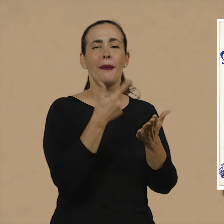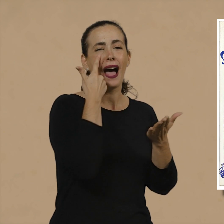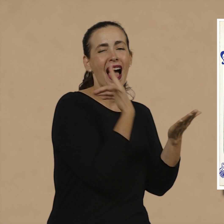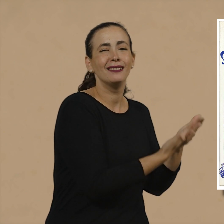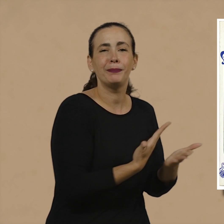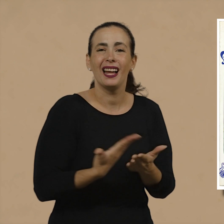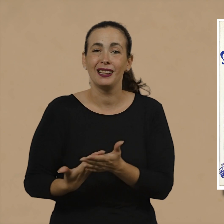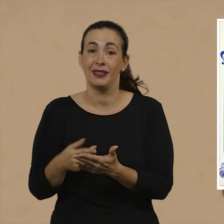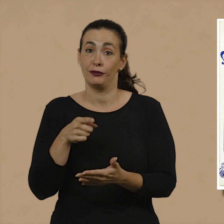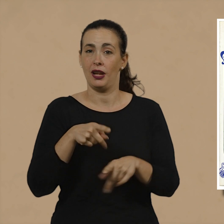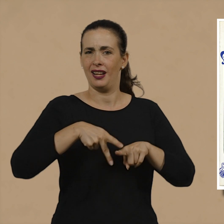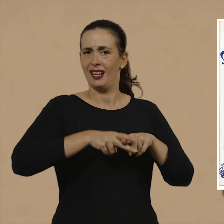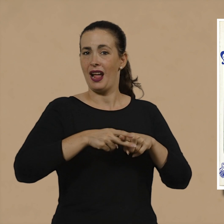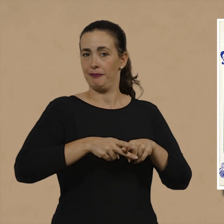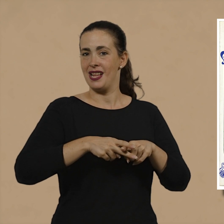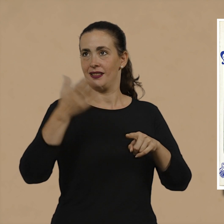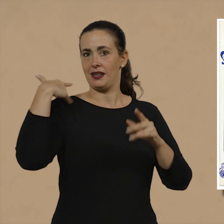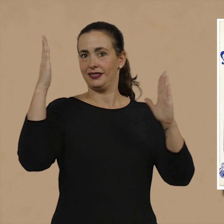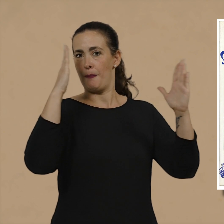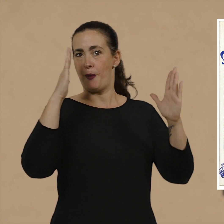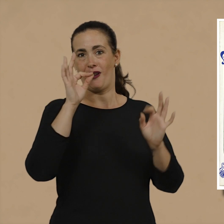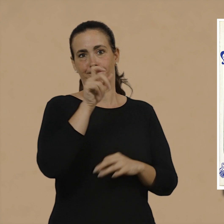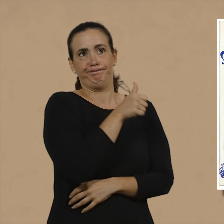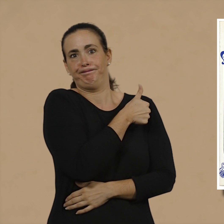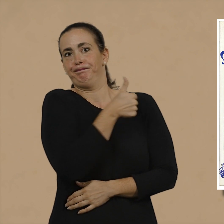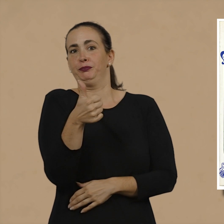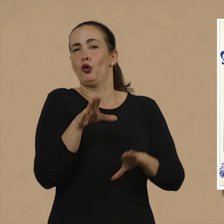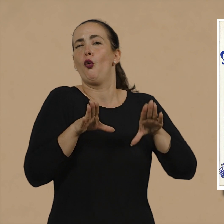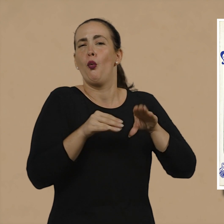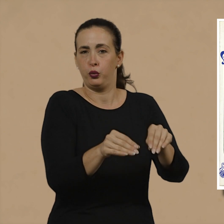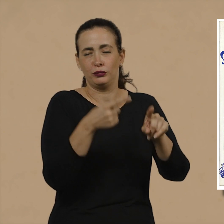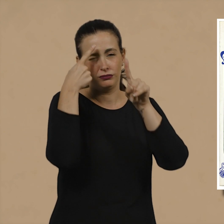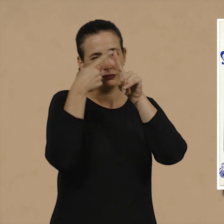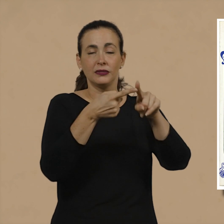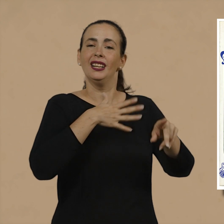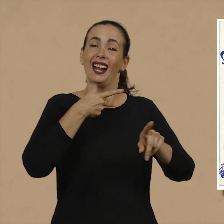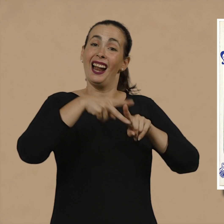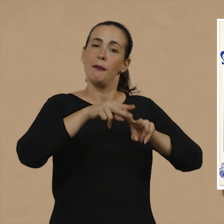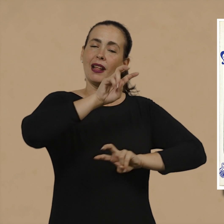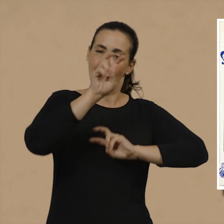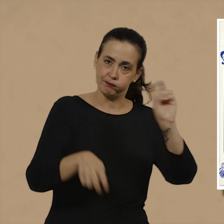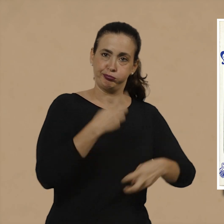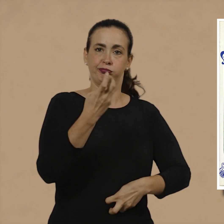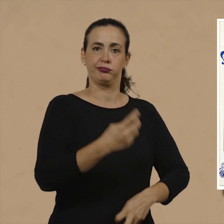i l’experiment és l’eina amb què les pioneres juguen amb les formes, renovant-les.